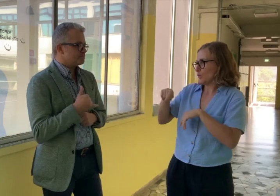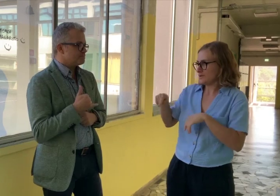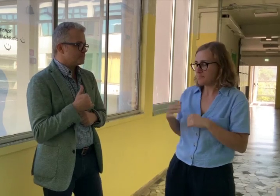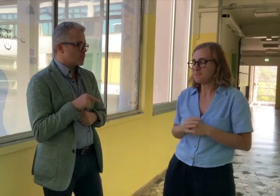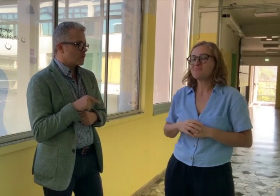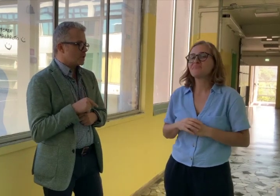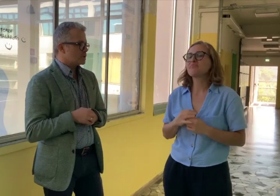Sì, esatto.